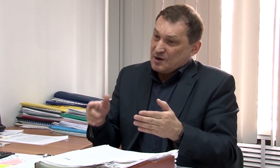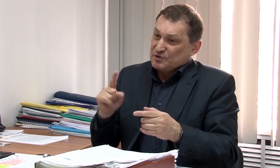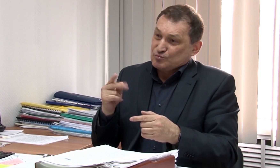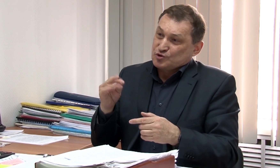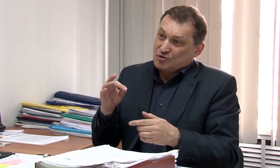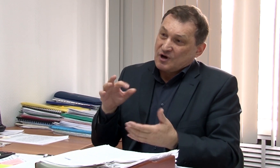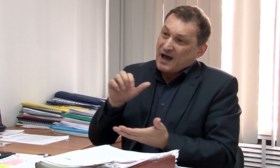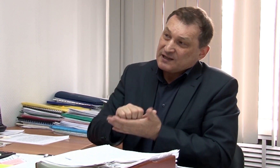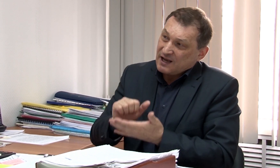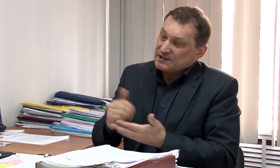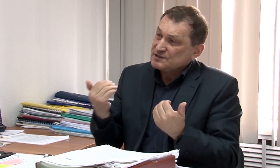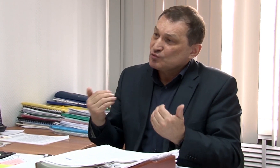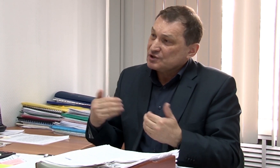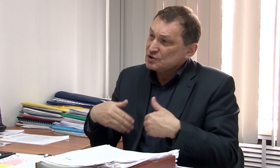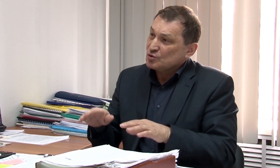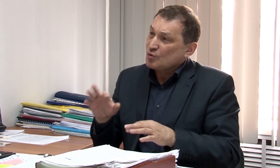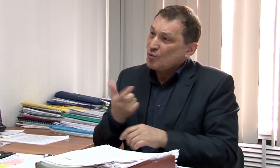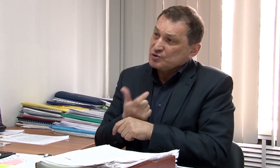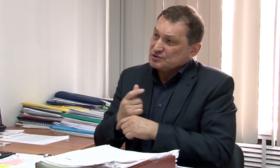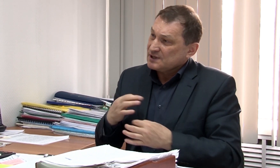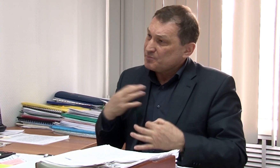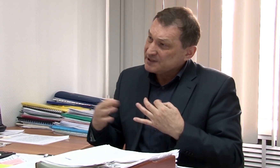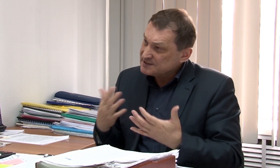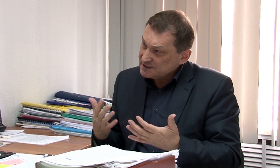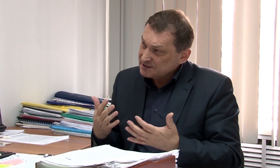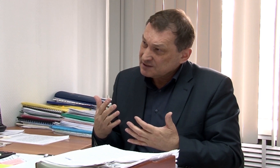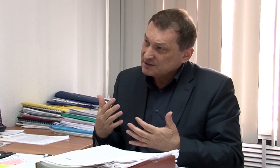Почему-то арендаторы сегодня идут очень капризные.